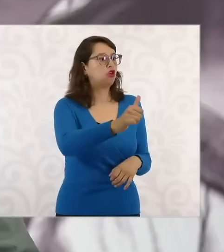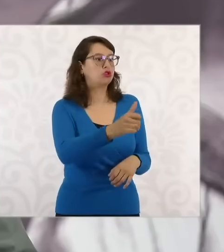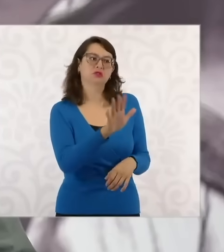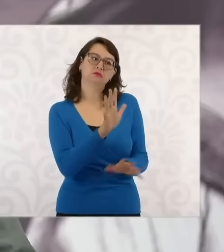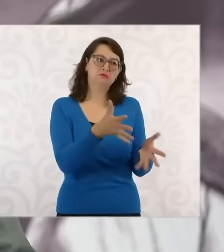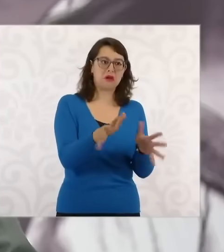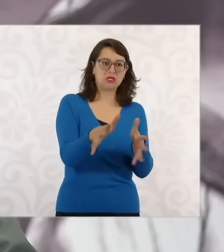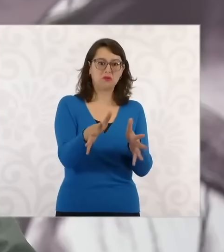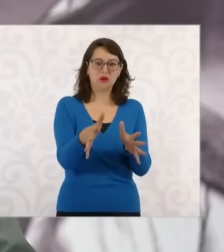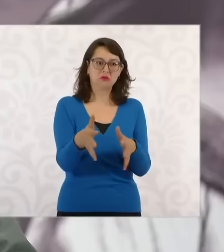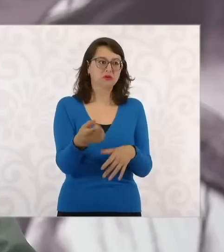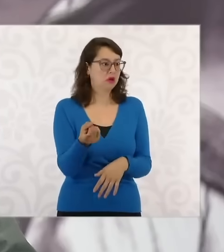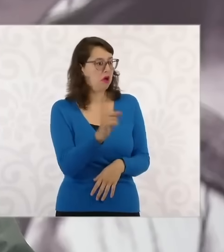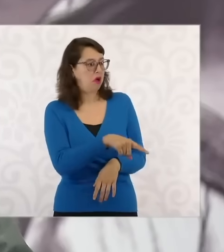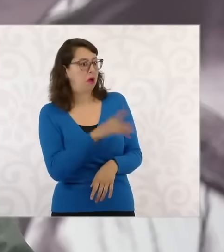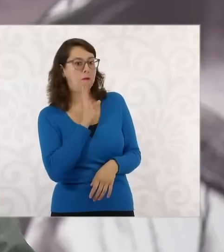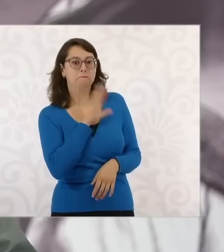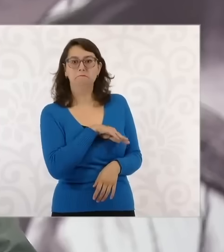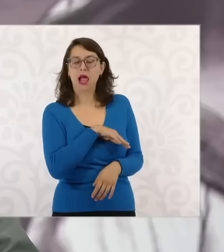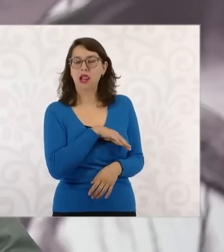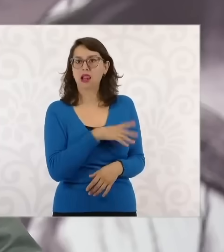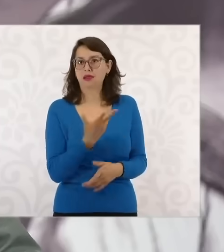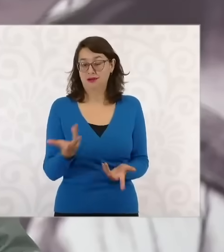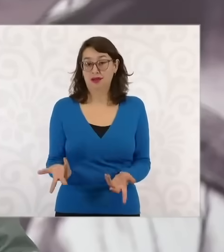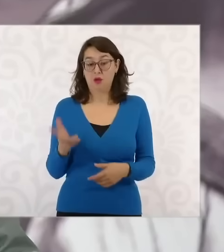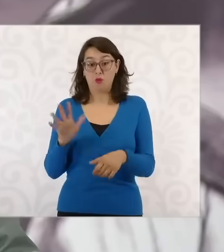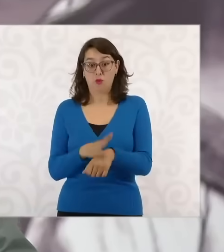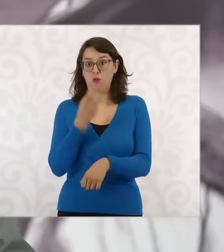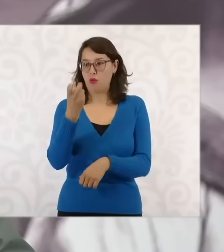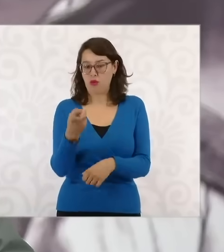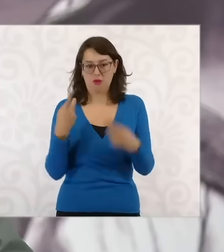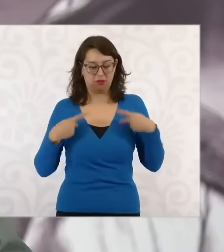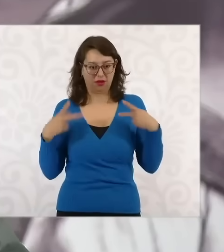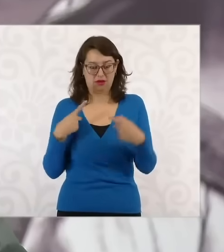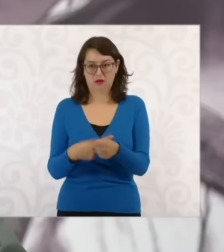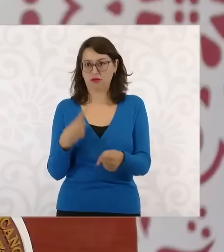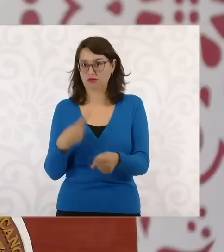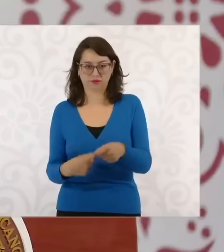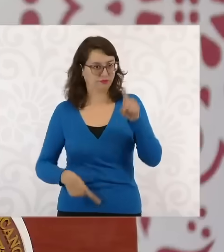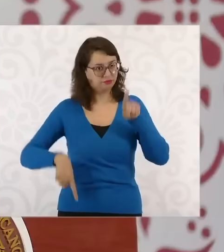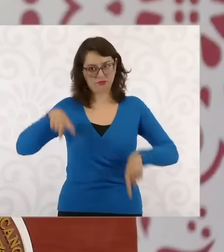eh teníamos tan poco control de pacientes con metas de presión arterial. Ahora estamos tratando